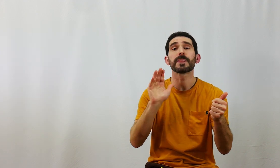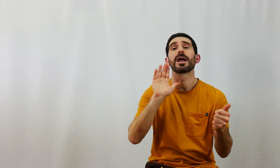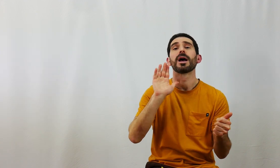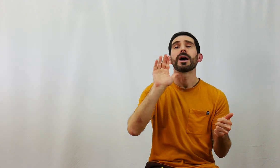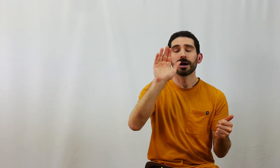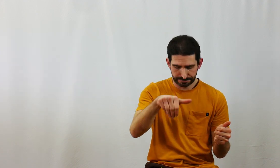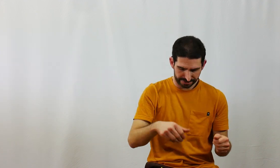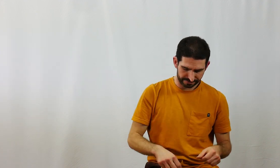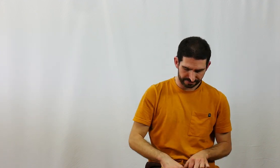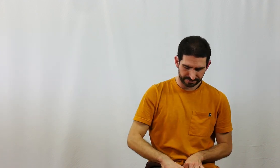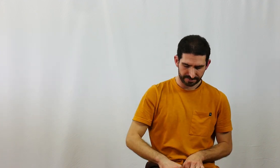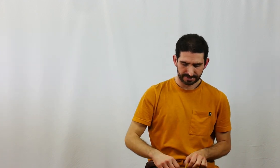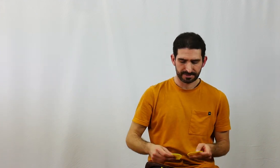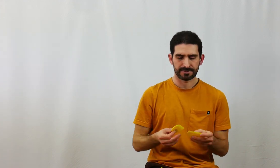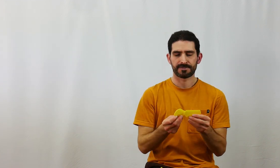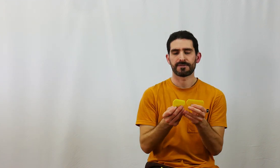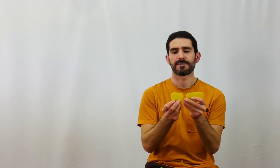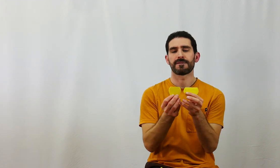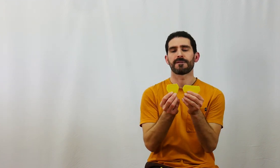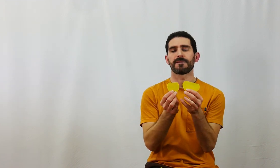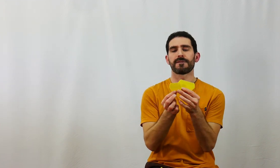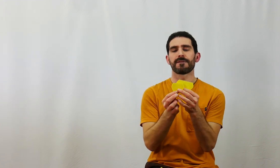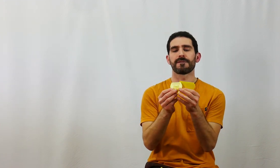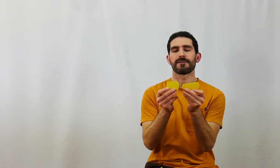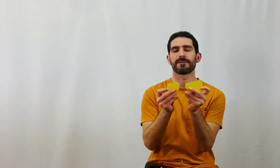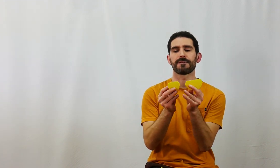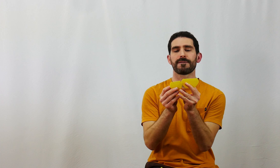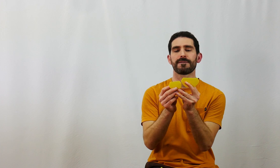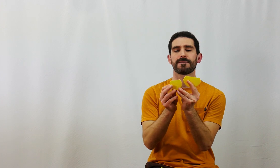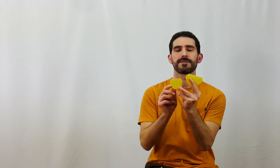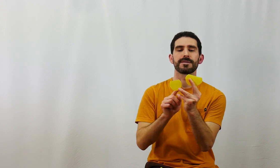Ensuite, passer à ces peignes jaunes.